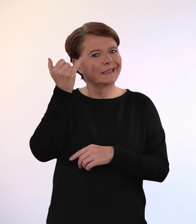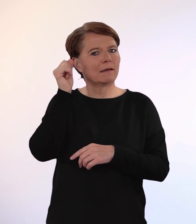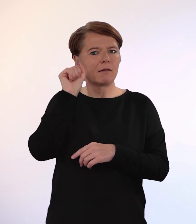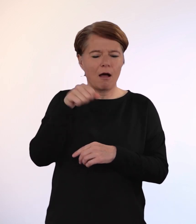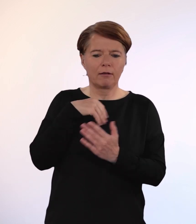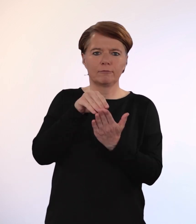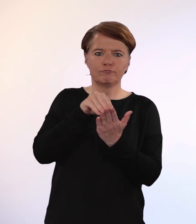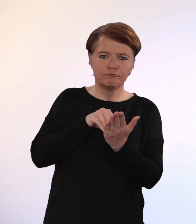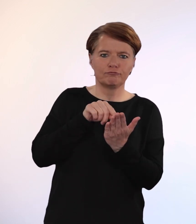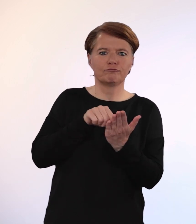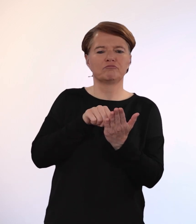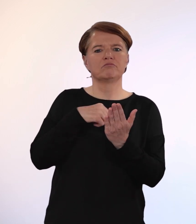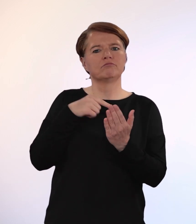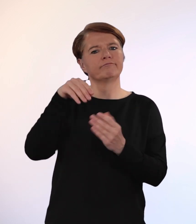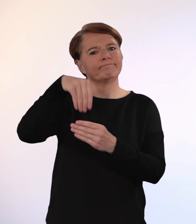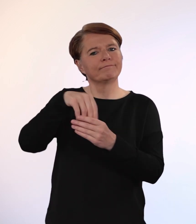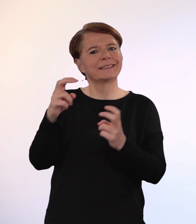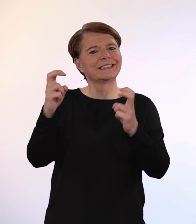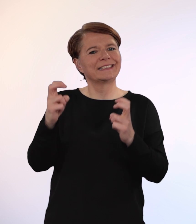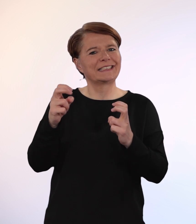die man zu einer Residenz machen wollte.